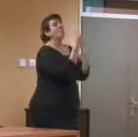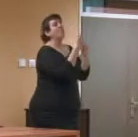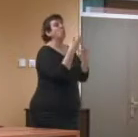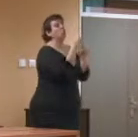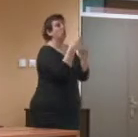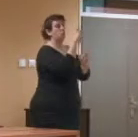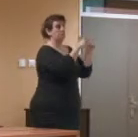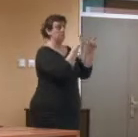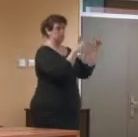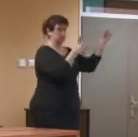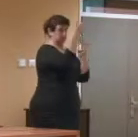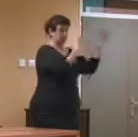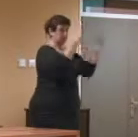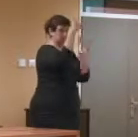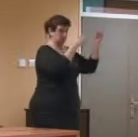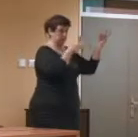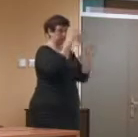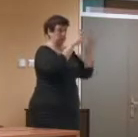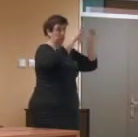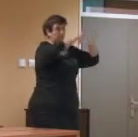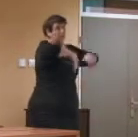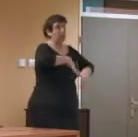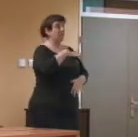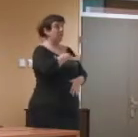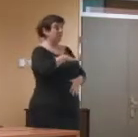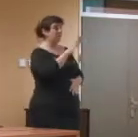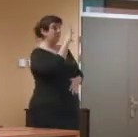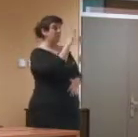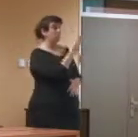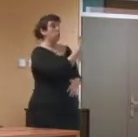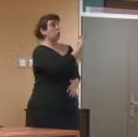y se colocan 200 urinarios de plásticos para que la gente que tenga